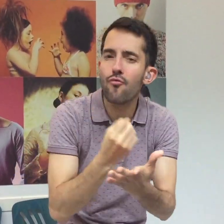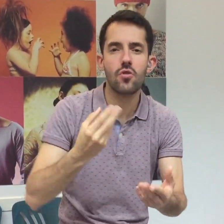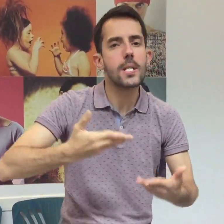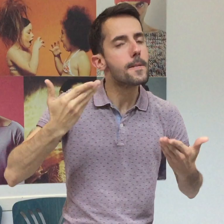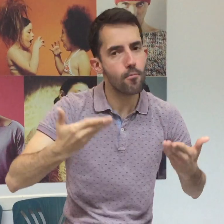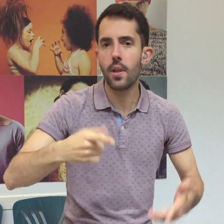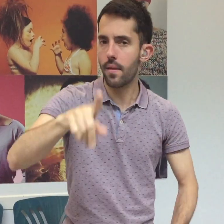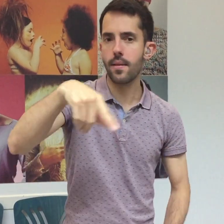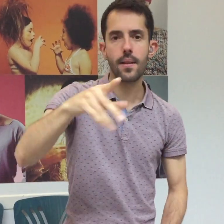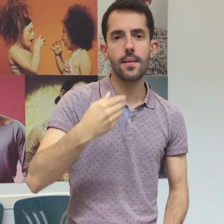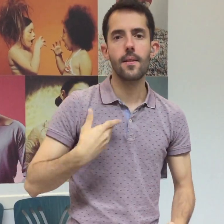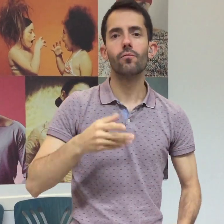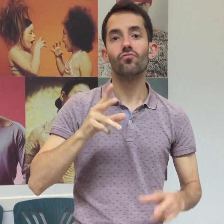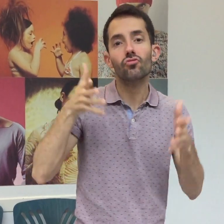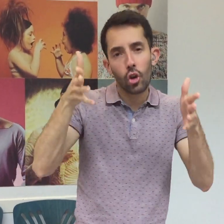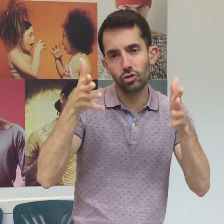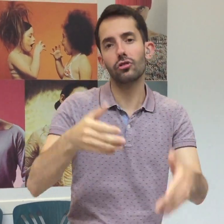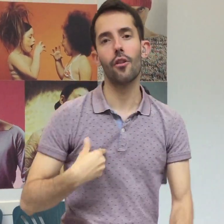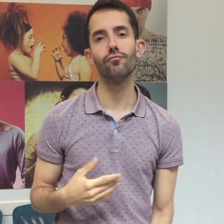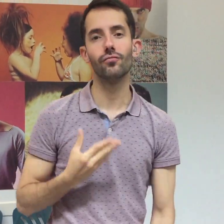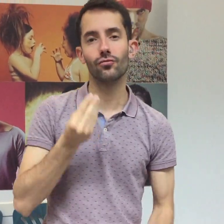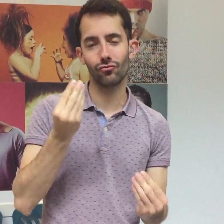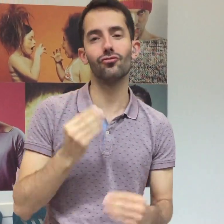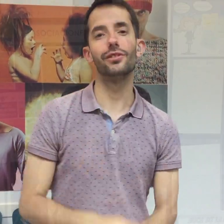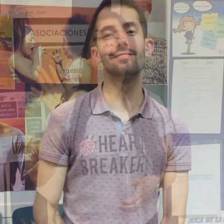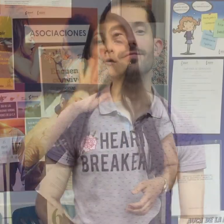Todo esto es muy importante, os aconsejo informaros.